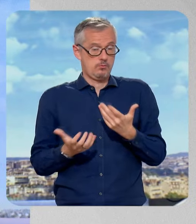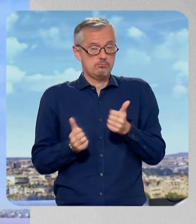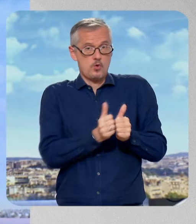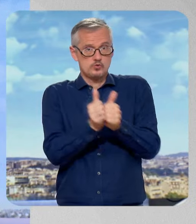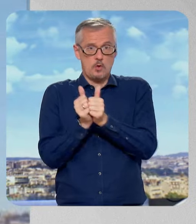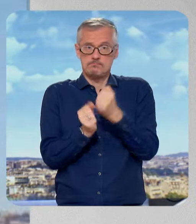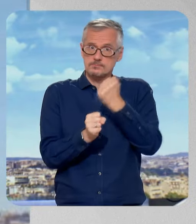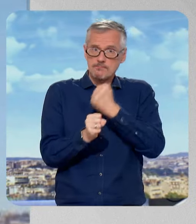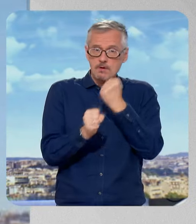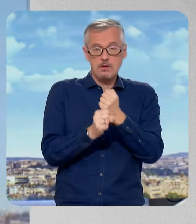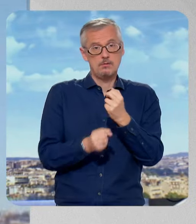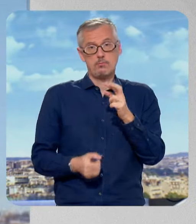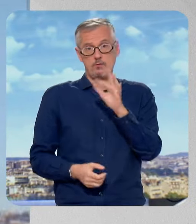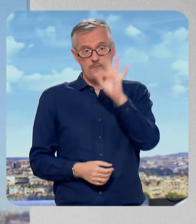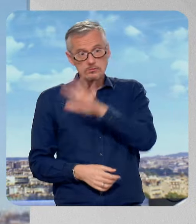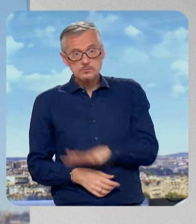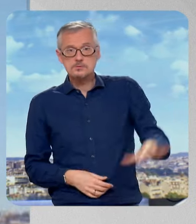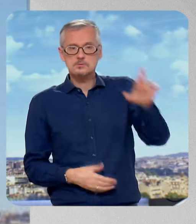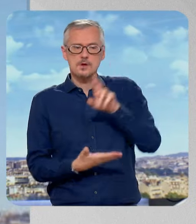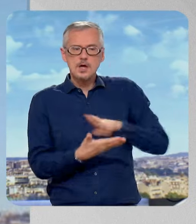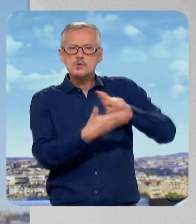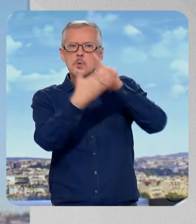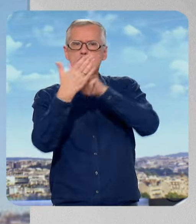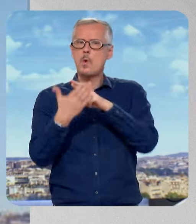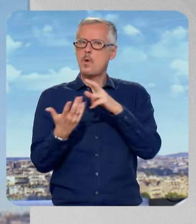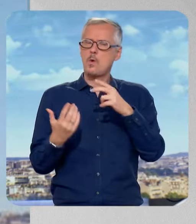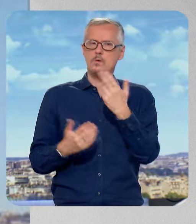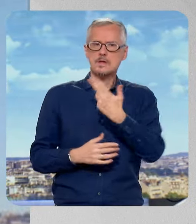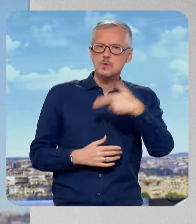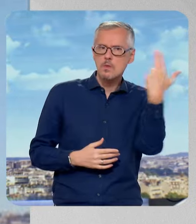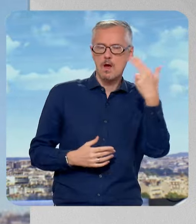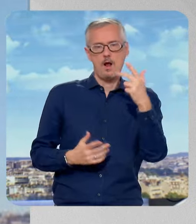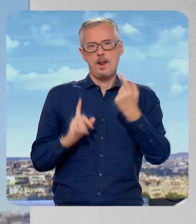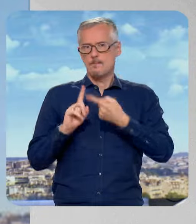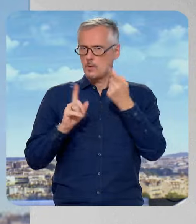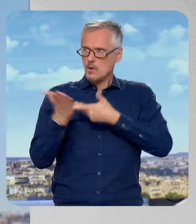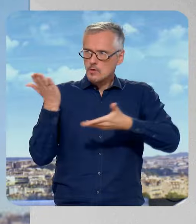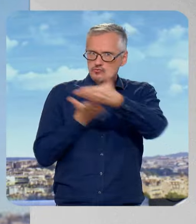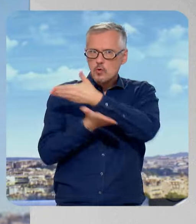Vous avez votre téléphone à proximité. Vous attendez un appel de M.Barnier? C.Delga: Non.